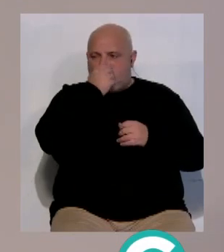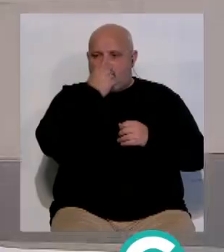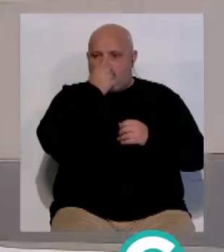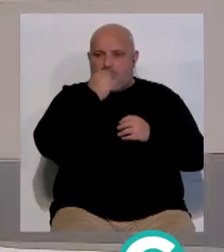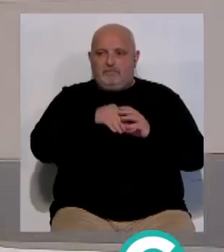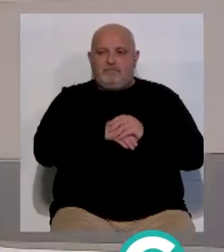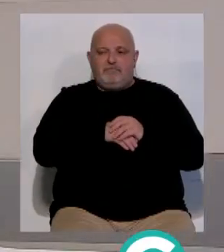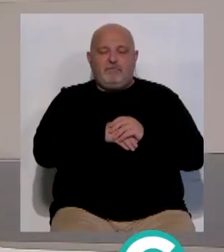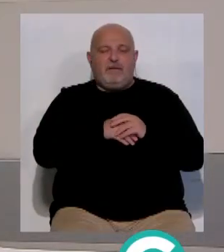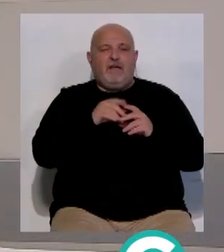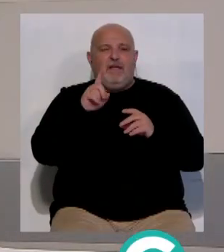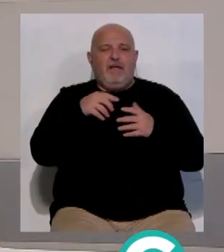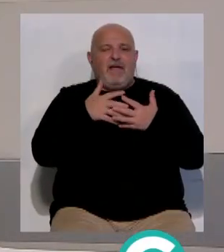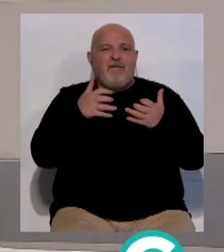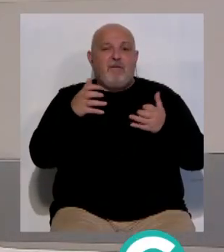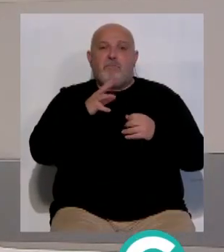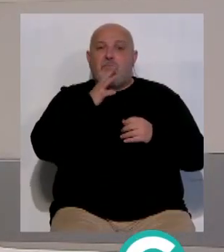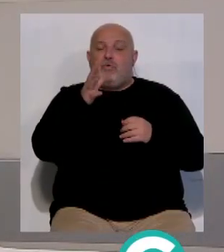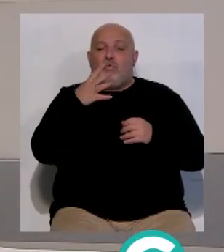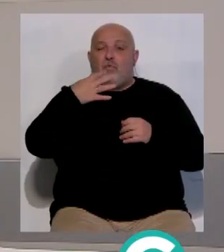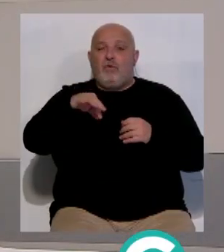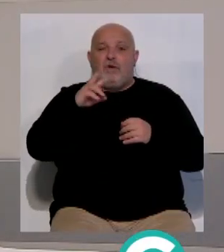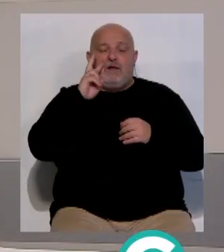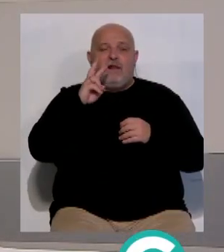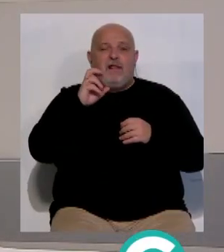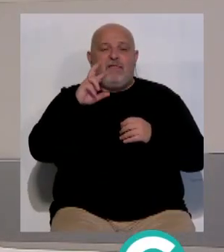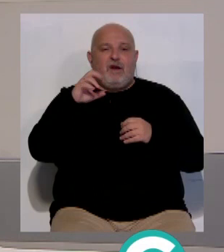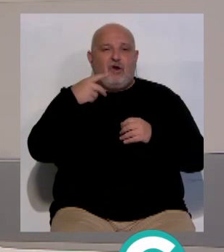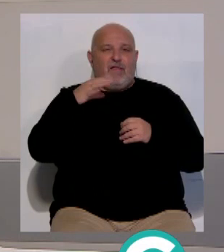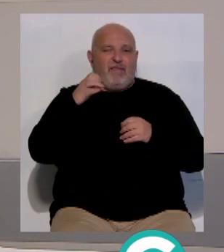y vo decir es grave Porque además el único que no la ha visto es del Cerro grande porque es